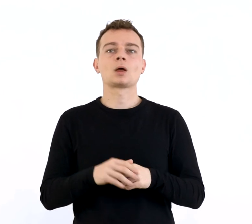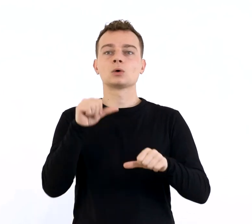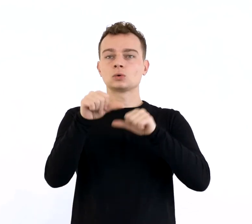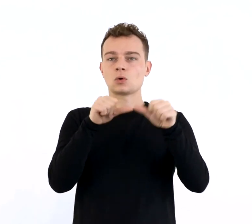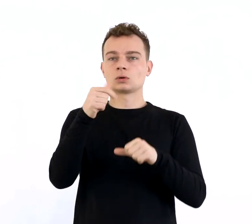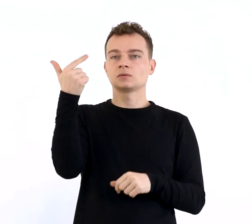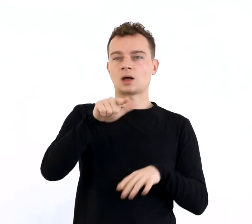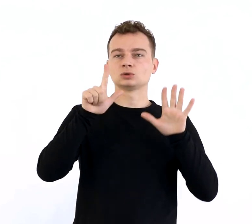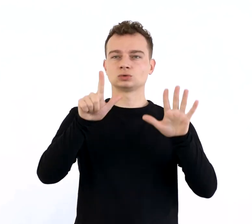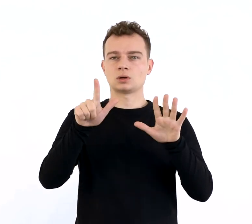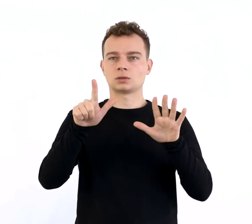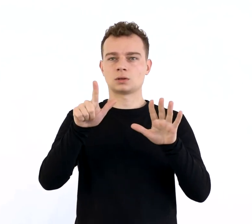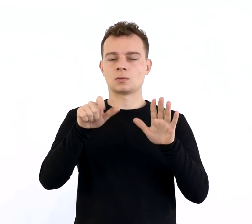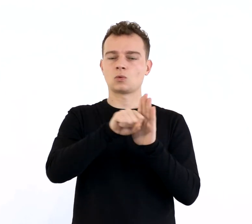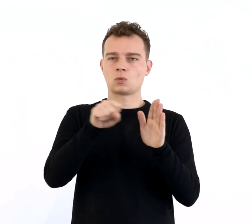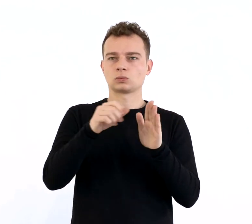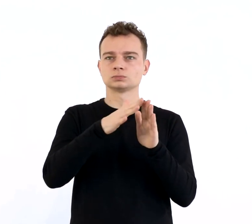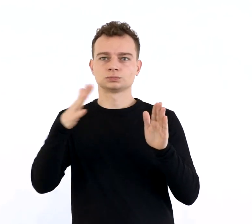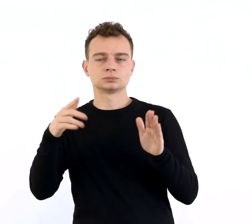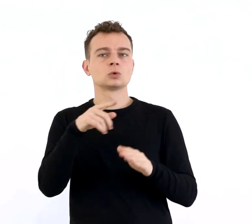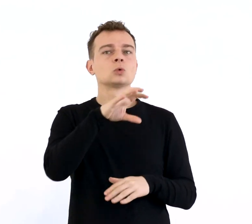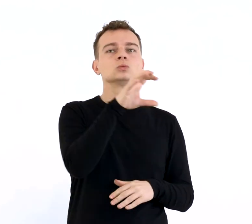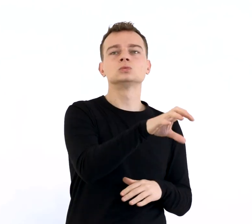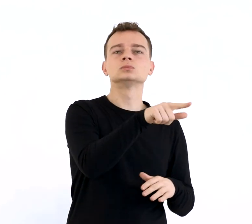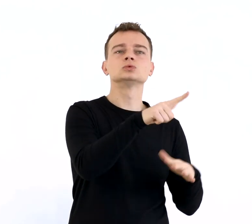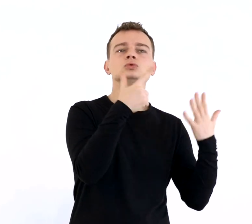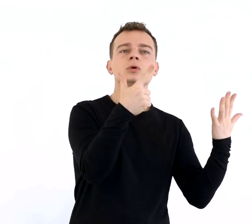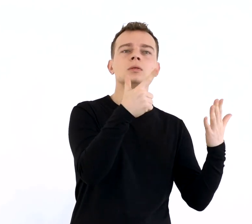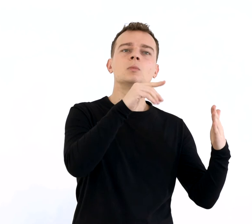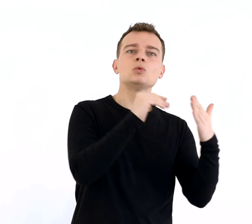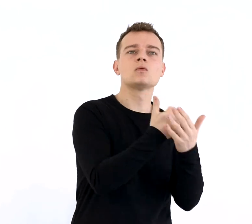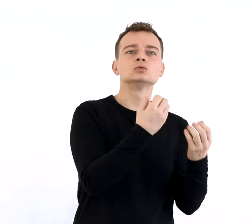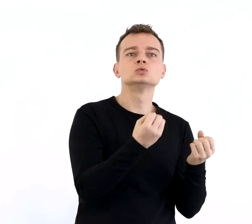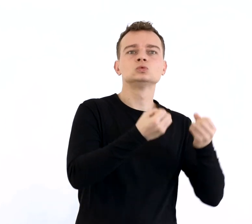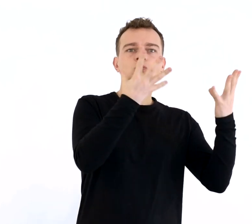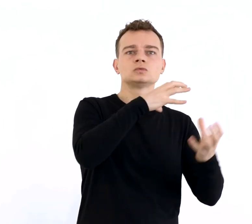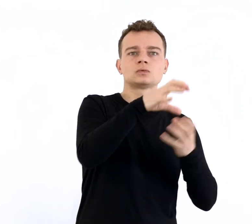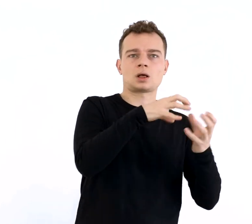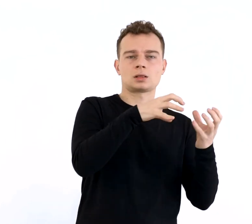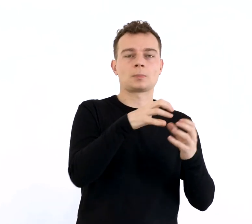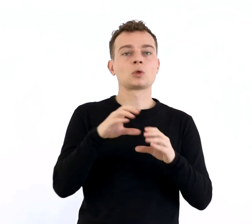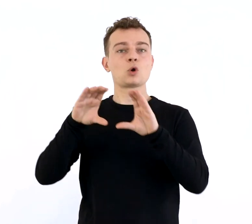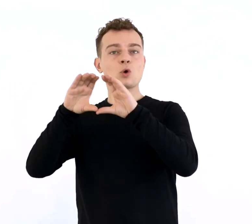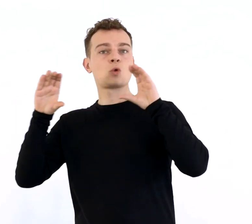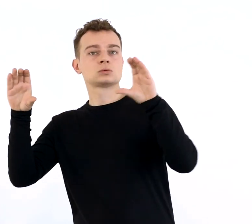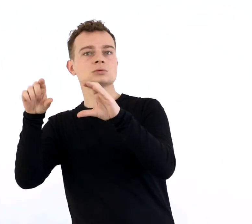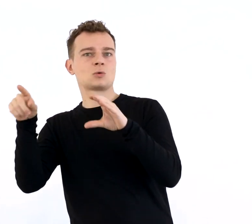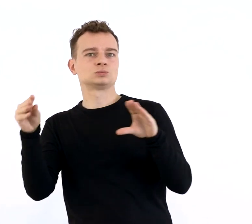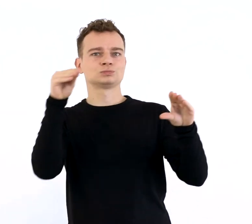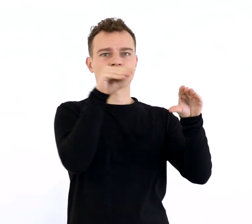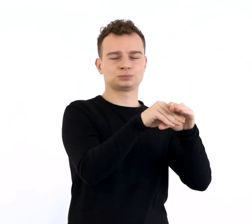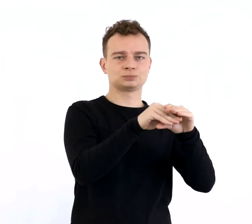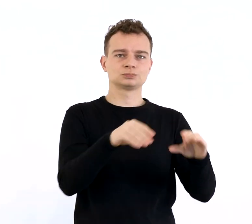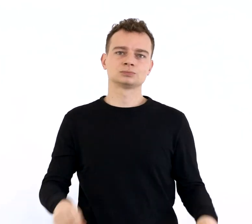Od 2007 r. Koloseum jest zaliczane do siedmiu nowych cudów świata.